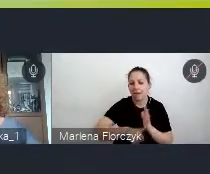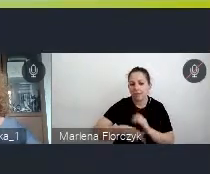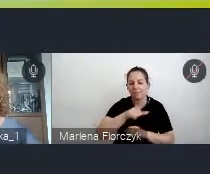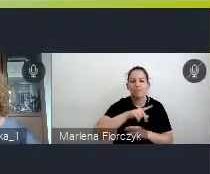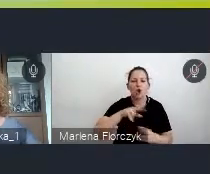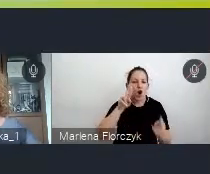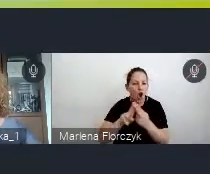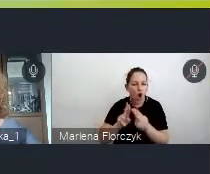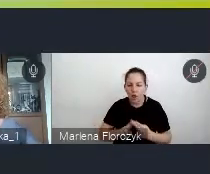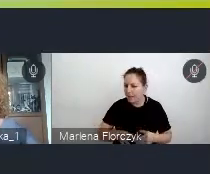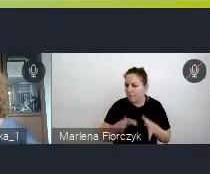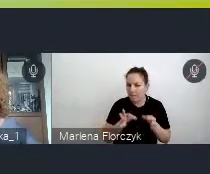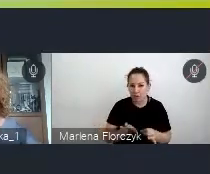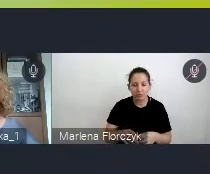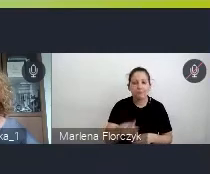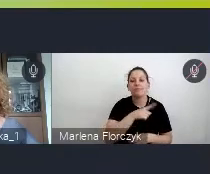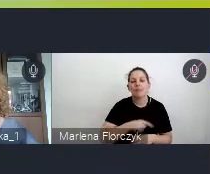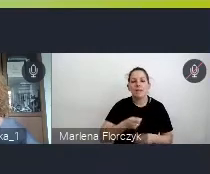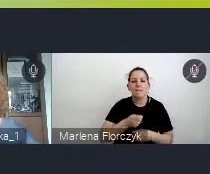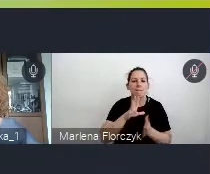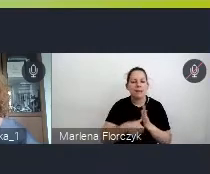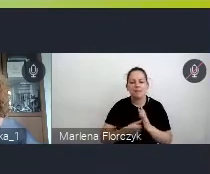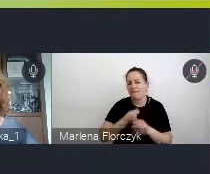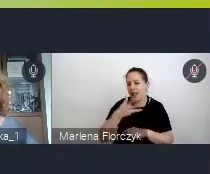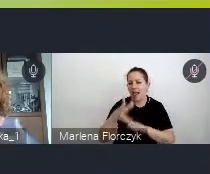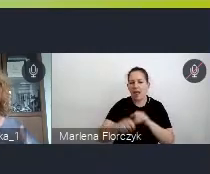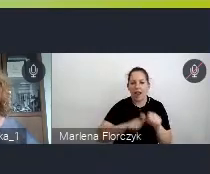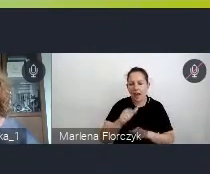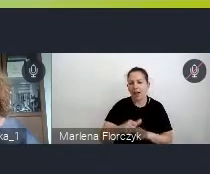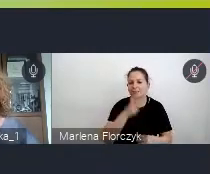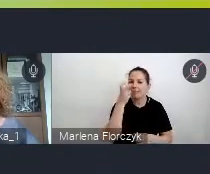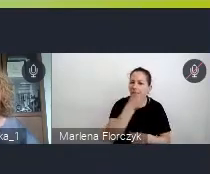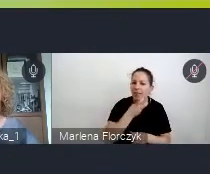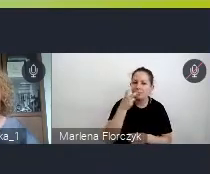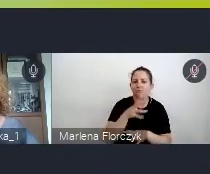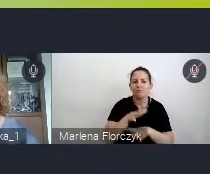To są miasta, które od wielu lat interesują się ofertą Komisji Europejskiej,